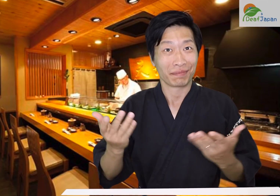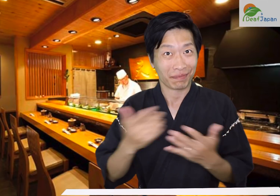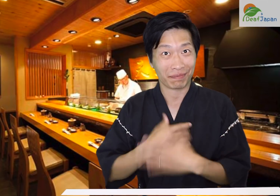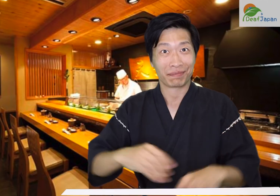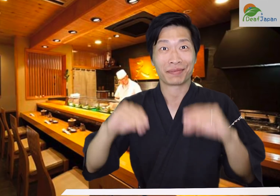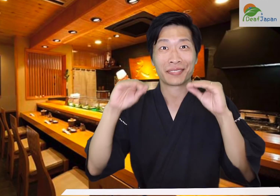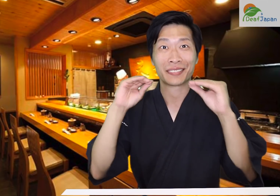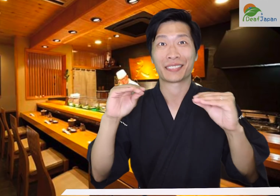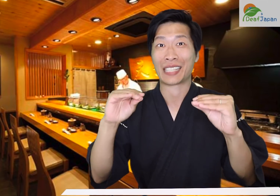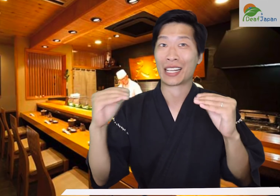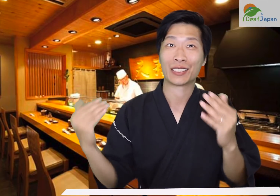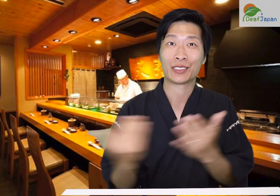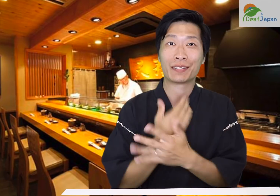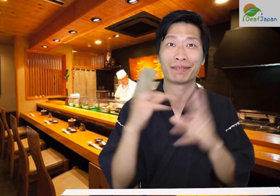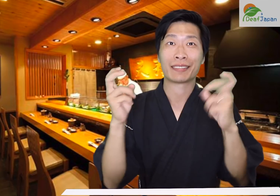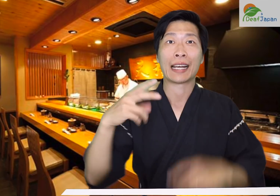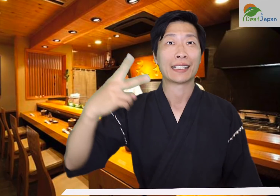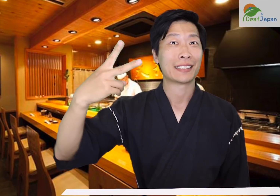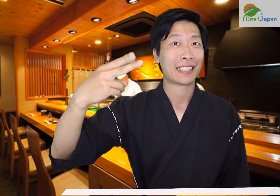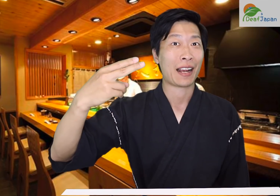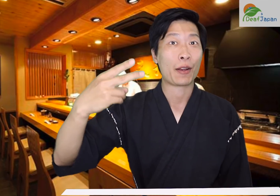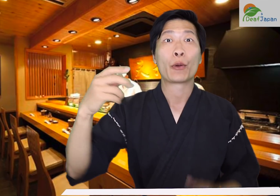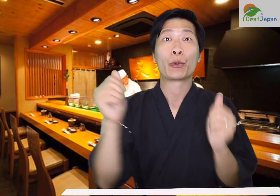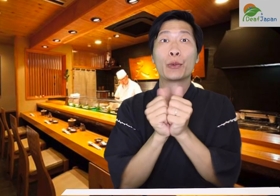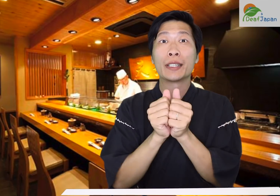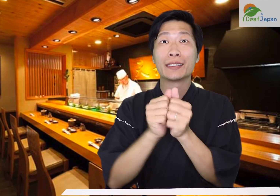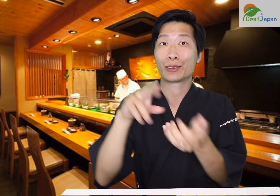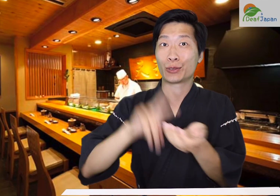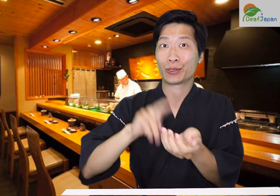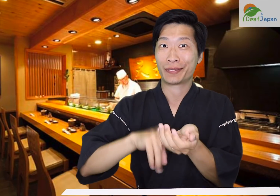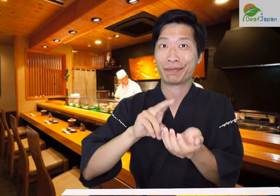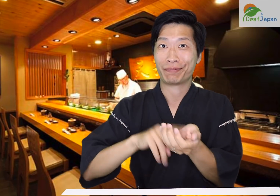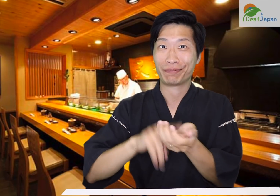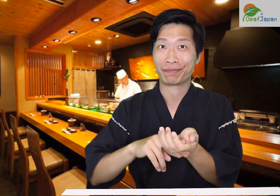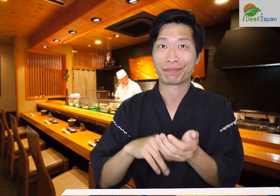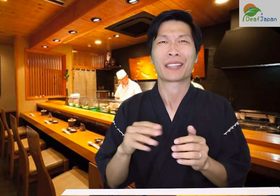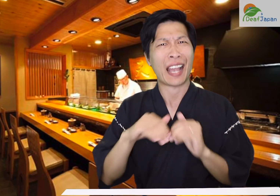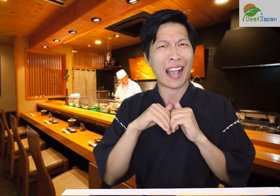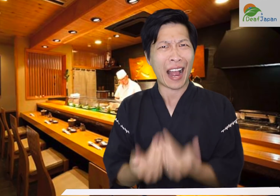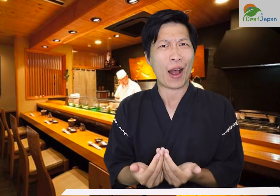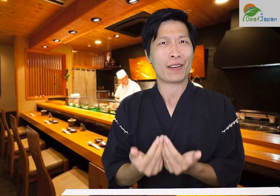und ich bin hier um dir beizubringen, wie man Sushi mit Essstäbchen isst.